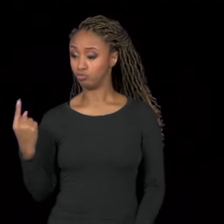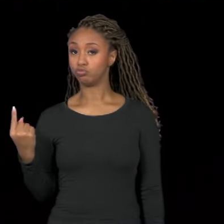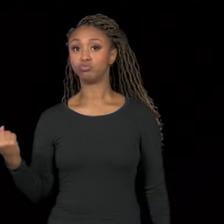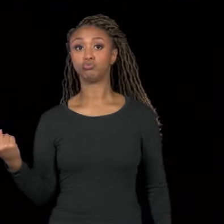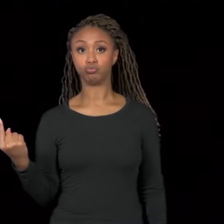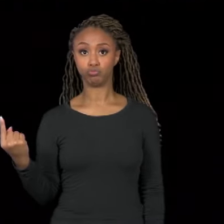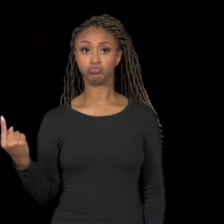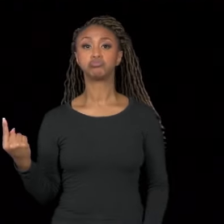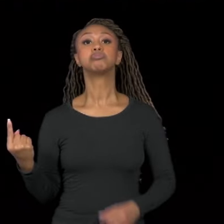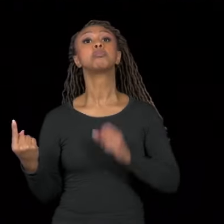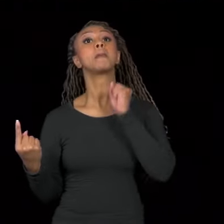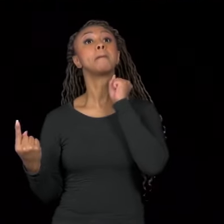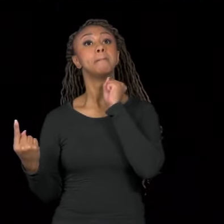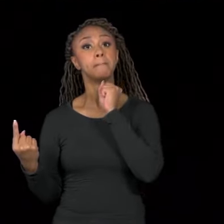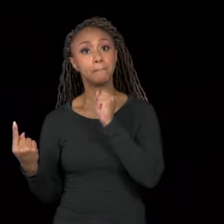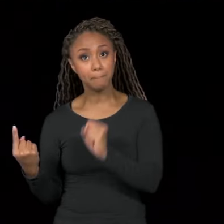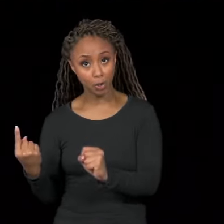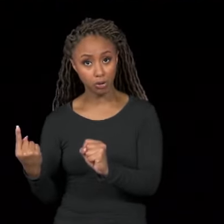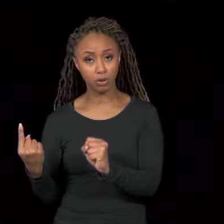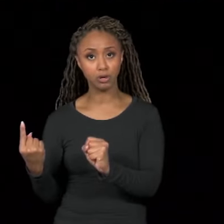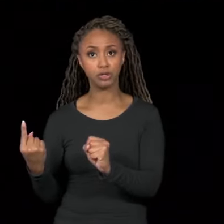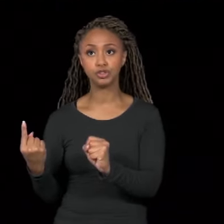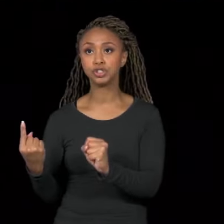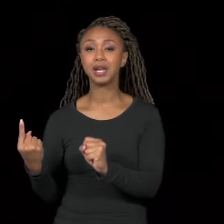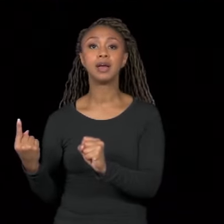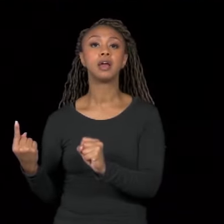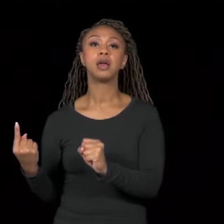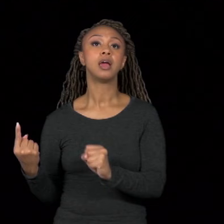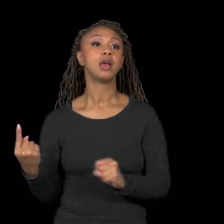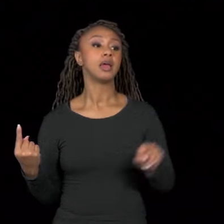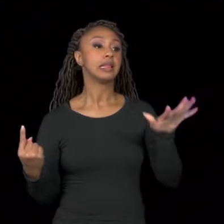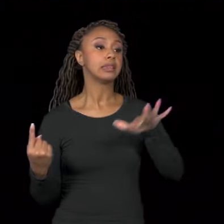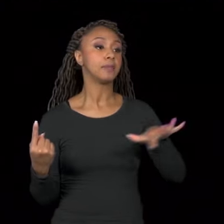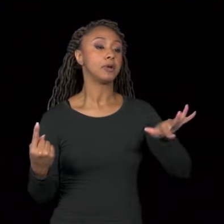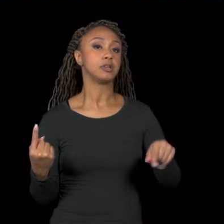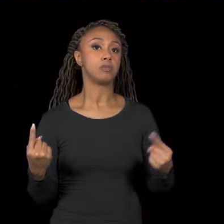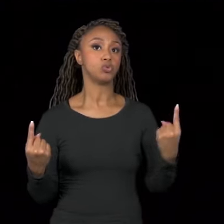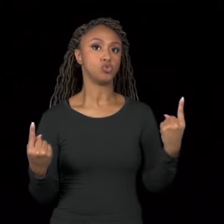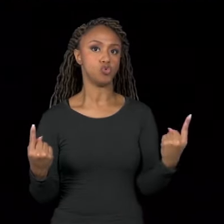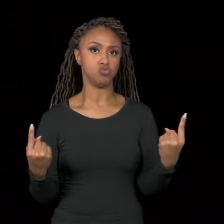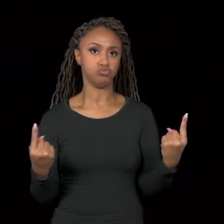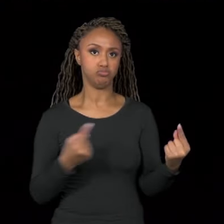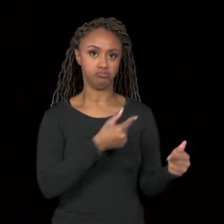MÍNIMO... ELE TRABALHA NO MÍNIMO PARA UM DEPARTAMENTO E NO MÁXIMO PARA UM DEPARTAMENTO